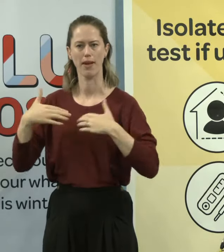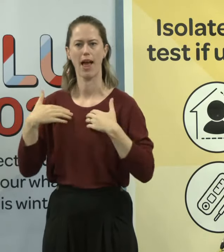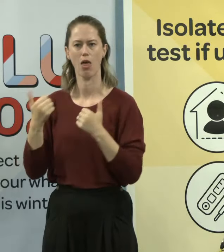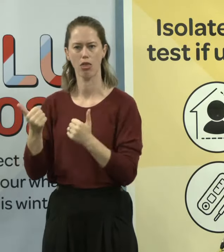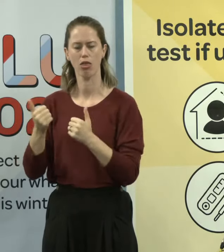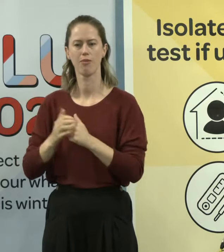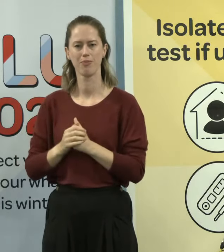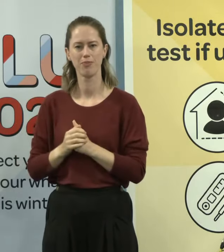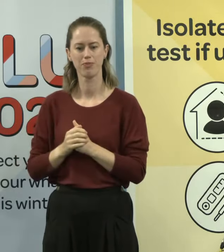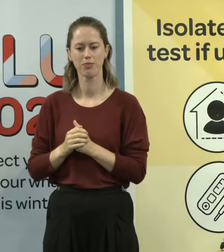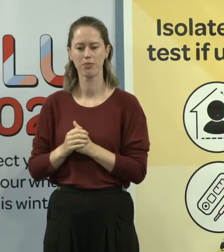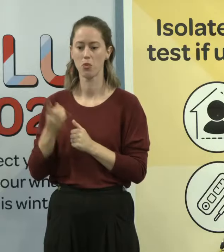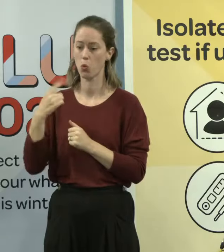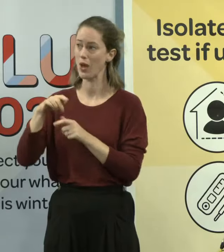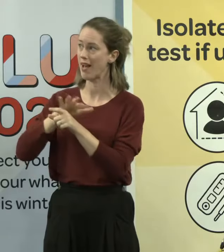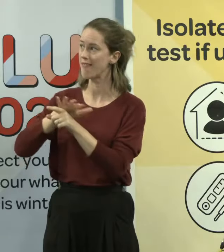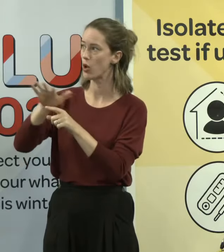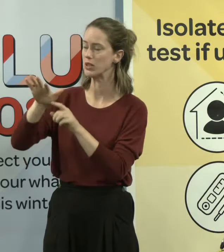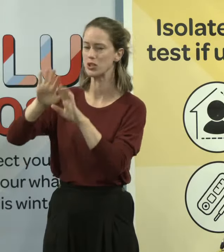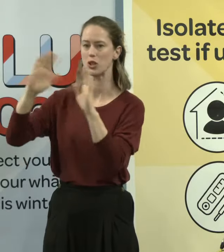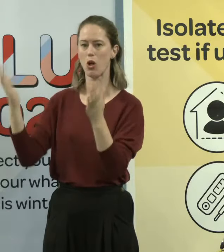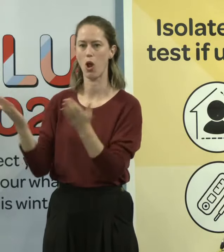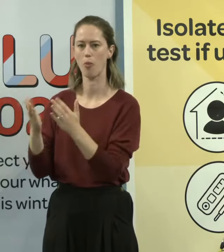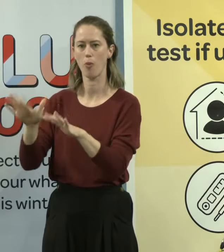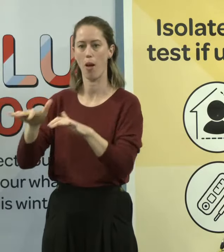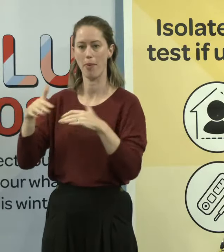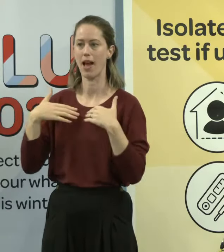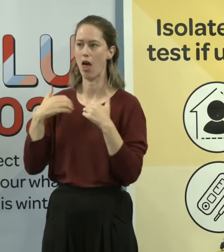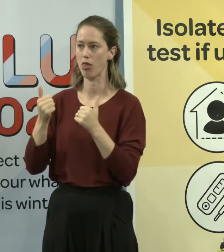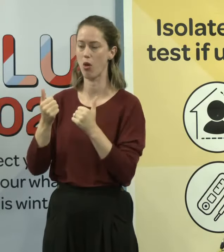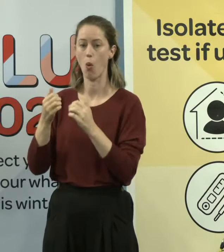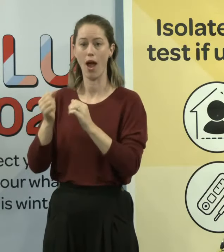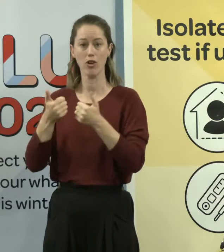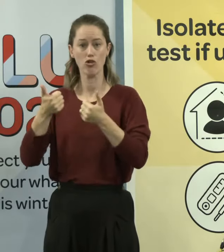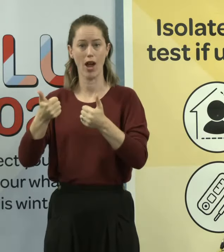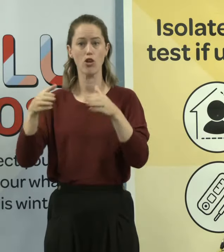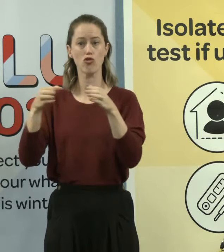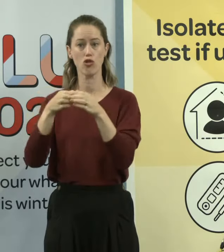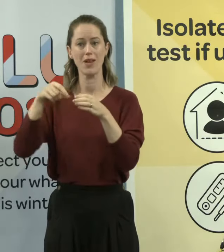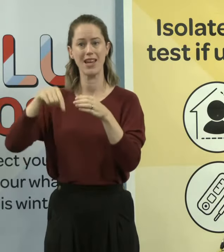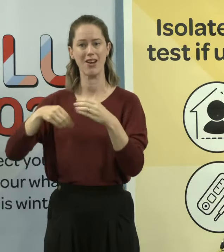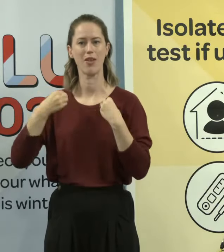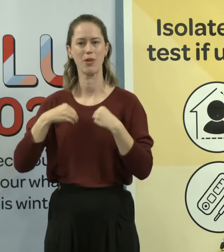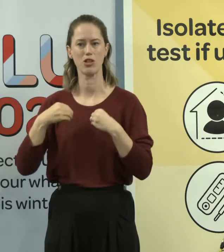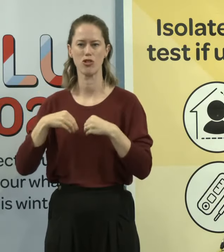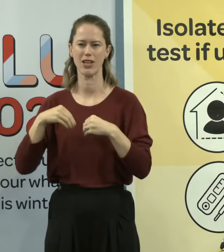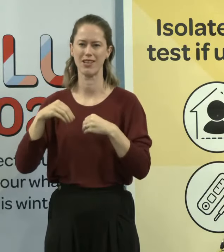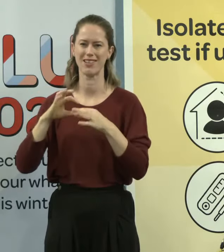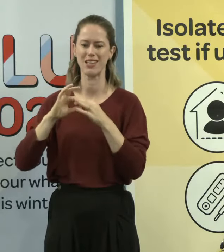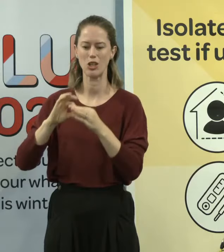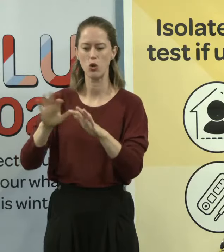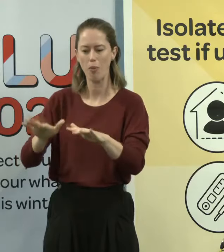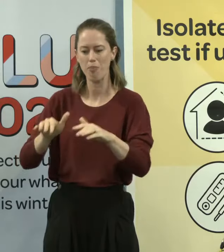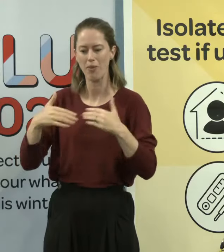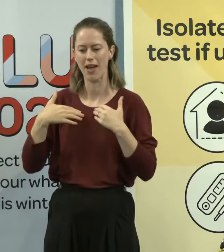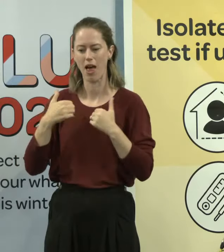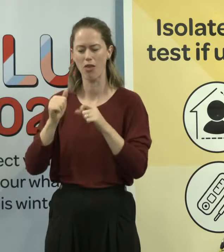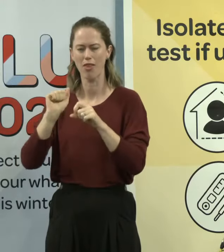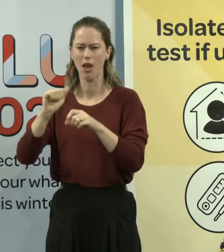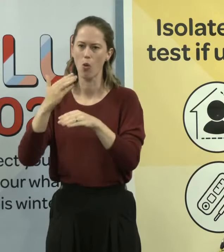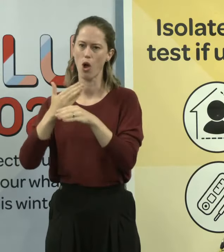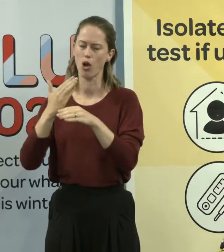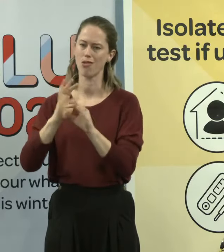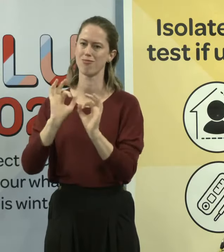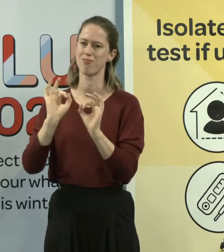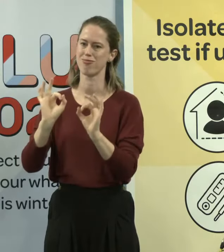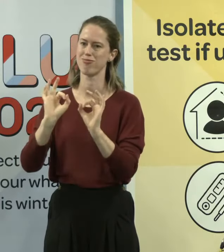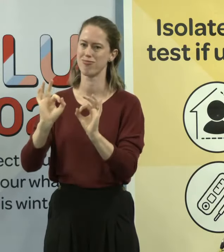Whakahaere Hauora o te Ao i